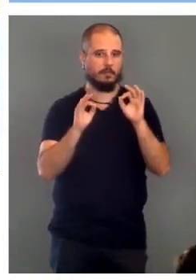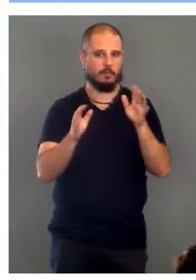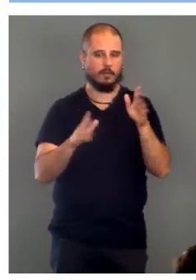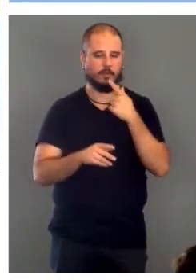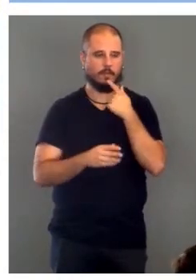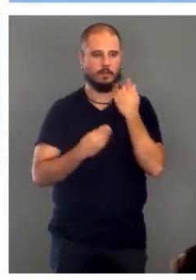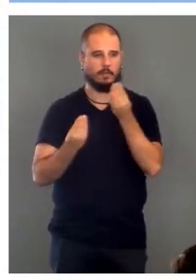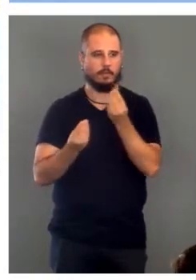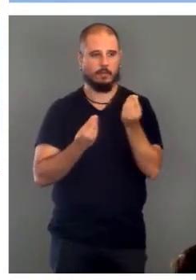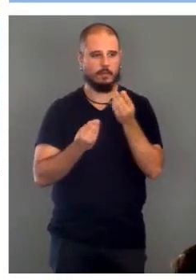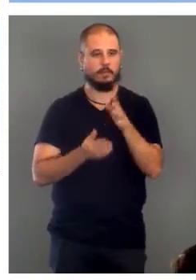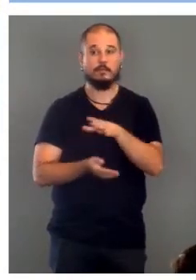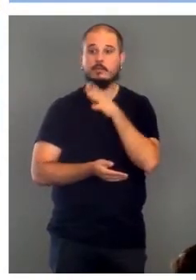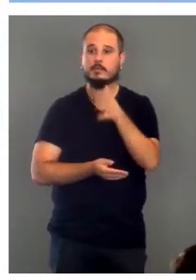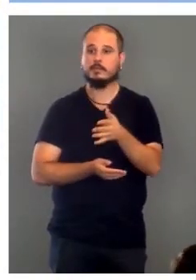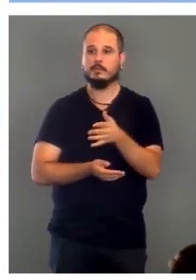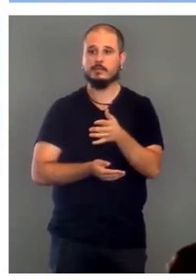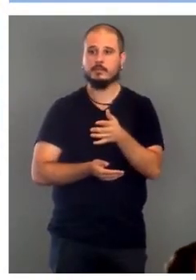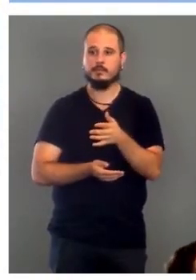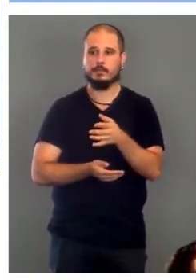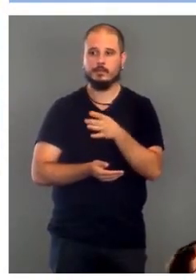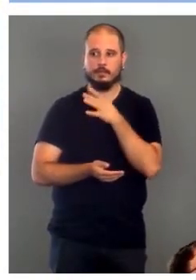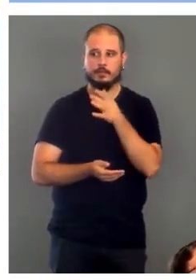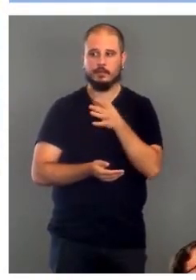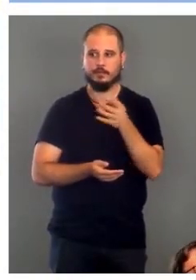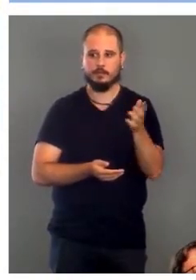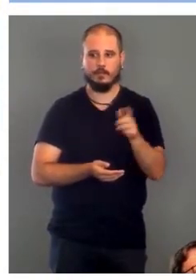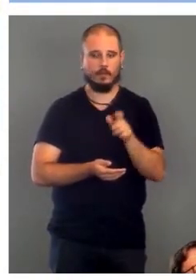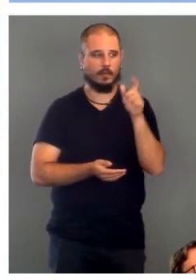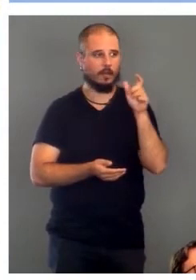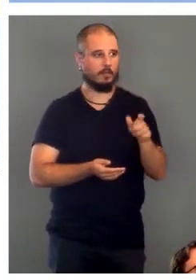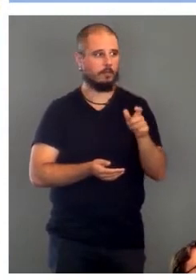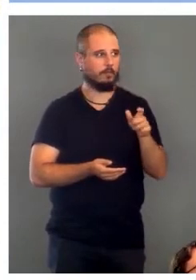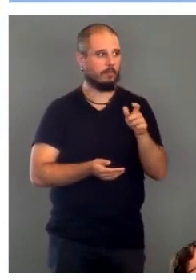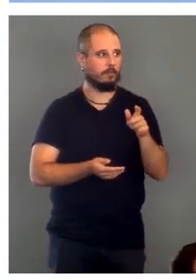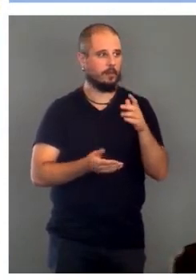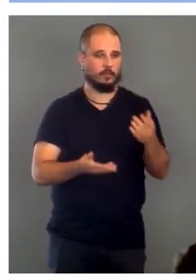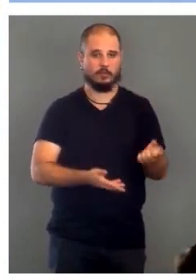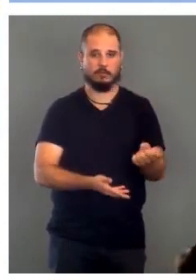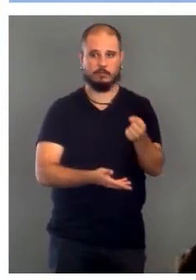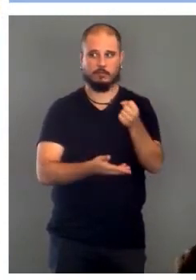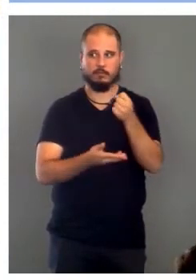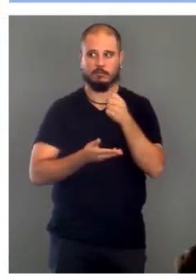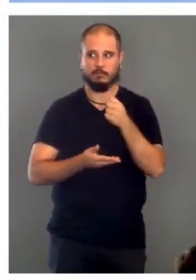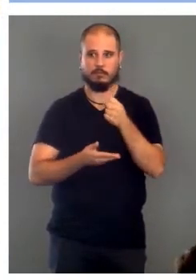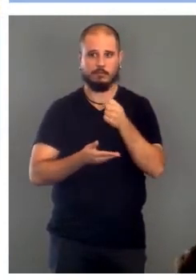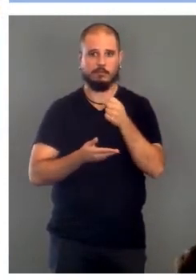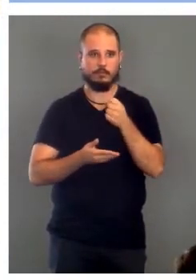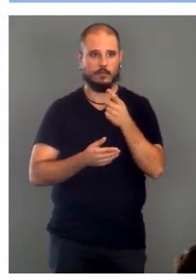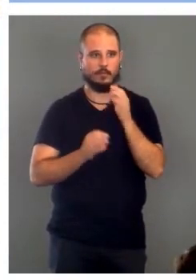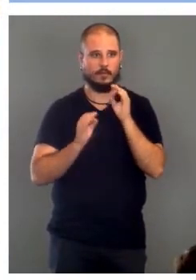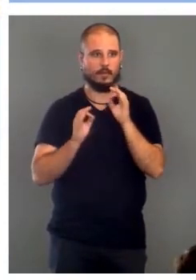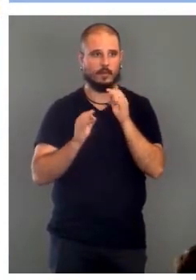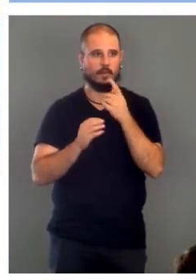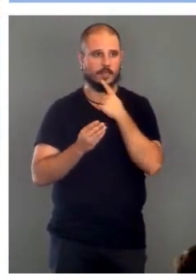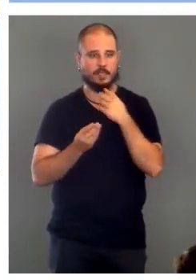Y por qué digo saborear Porque la persona que va a recibir esta mención especial De sabores y de explosión de sabores